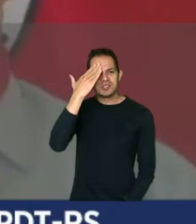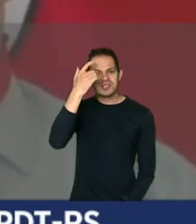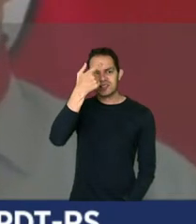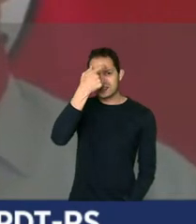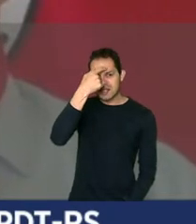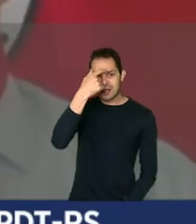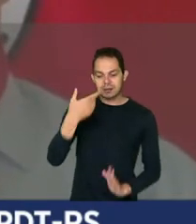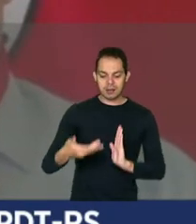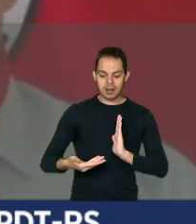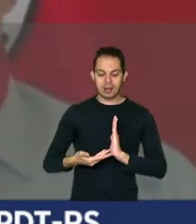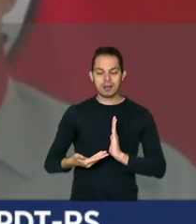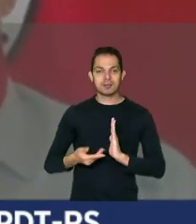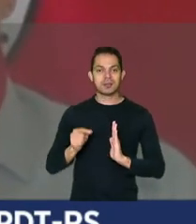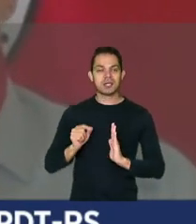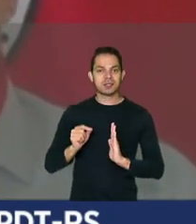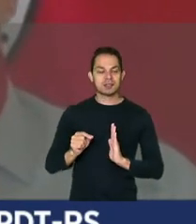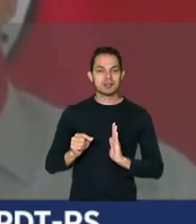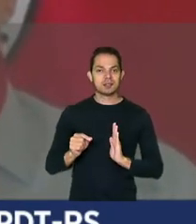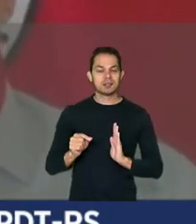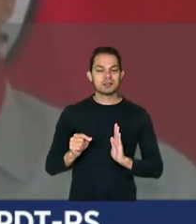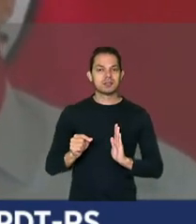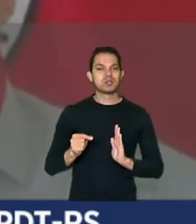A CÂMARA DOS DEPUTADOS ASSIM COMO NÓS LUTAMOS PARA O FIM